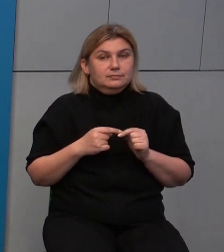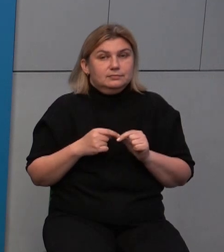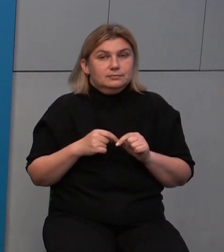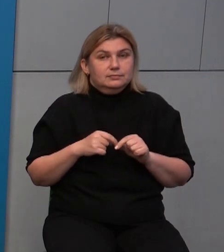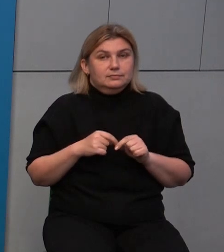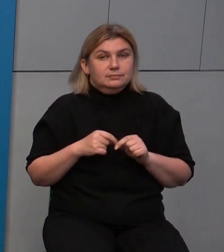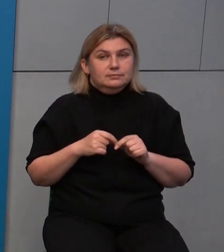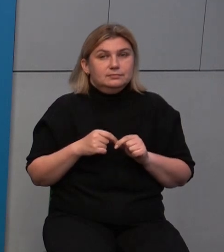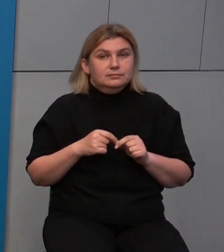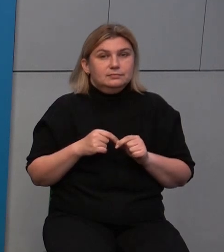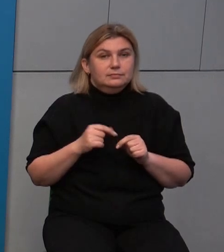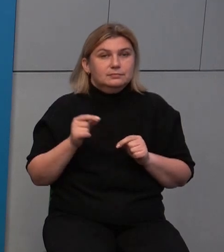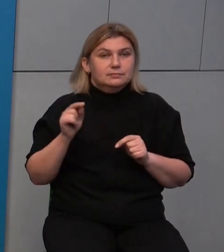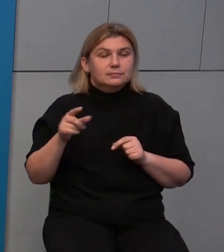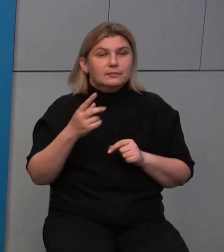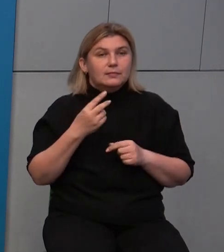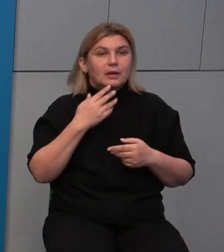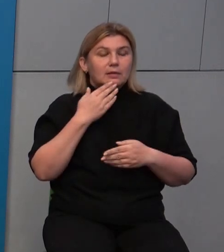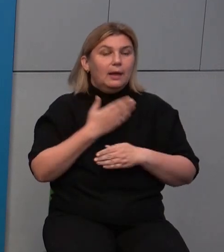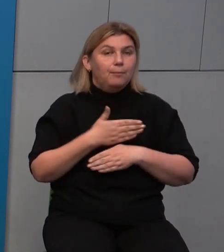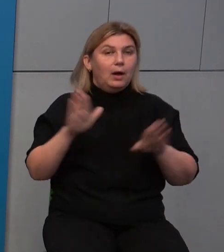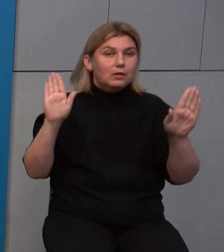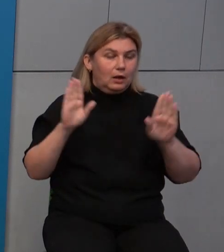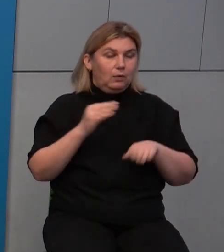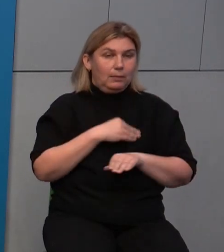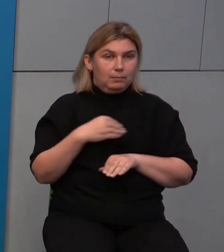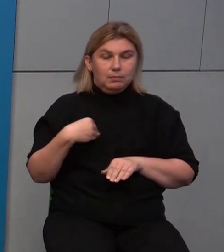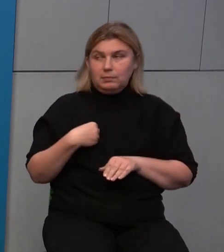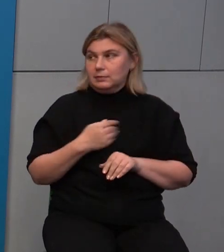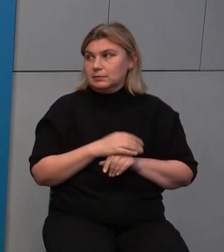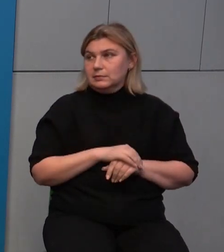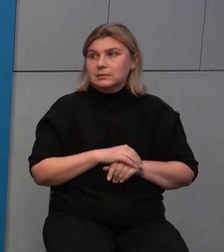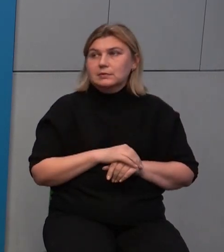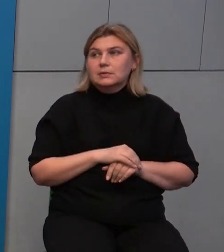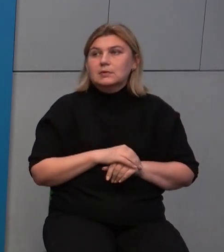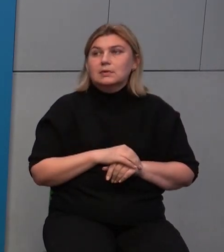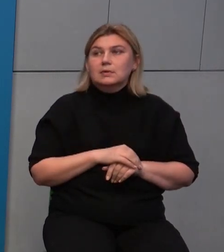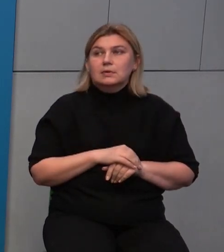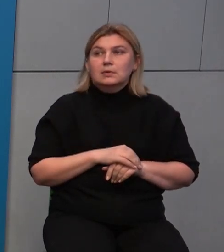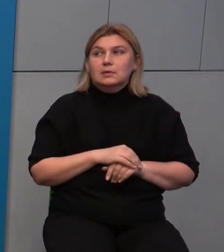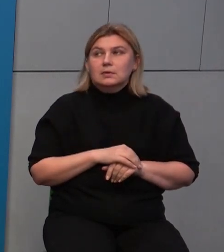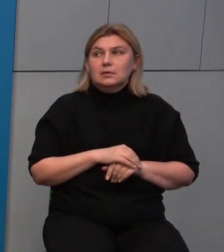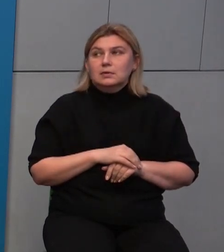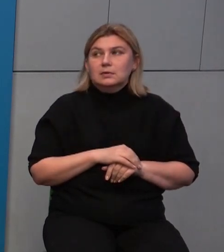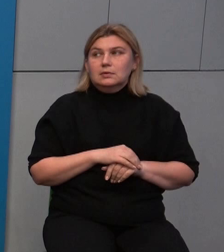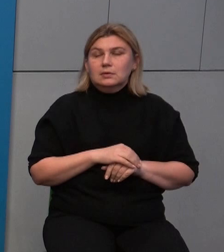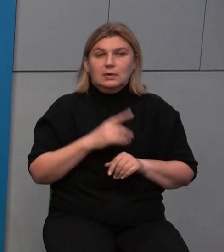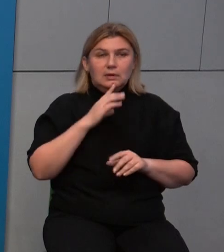paradygmaty niepodległości Polski zderzają się z przetrwaniem.